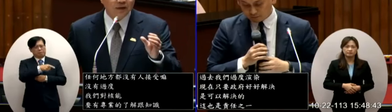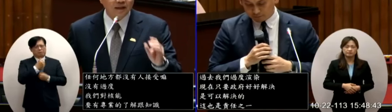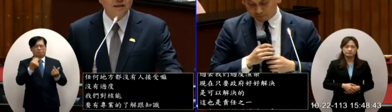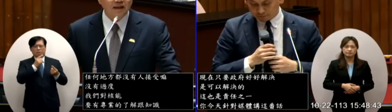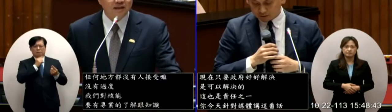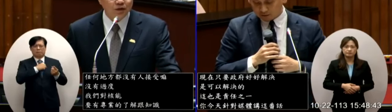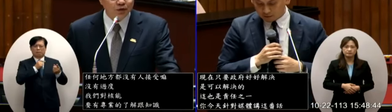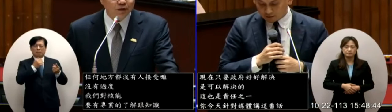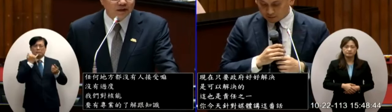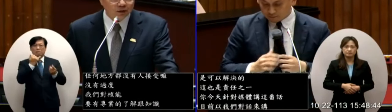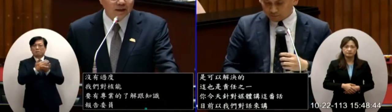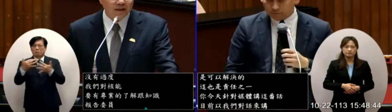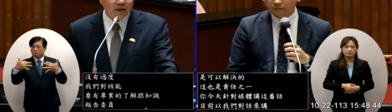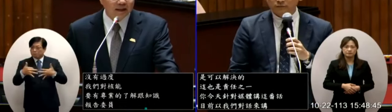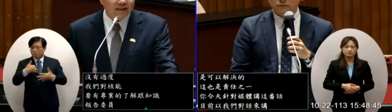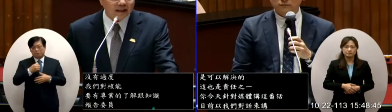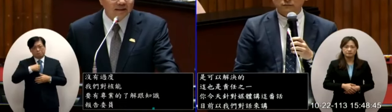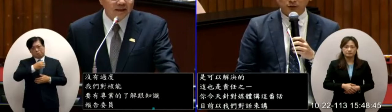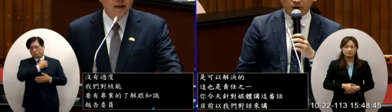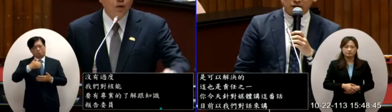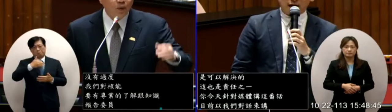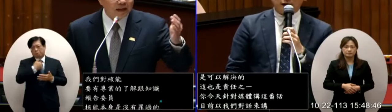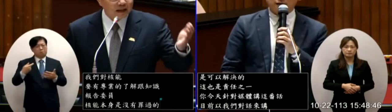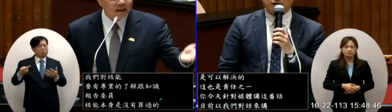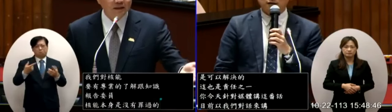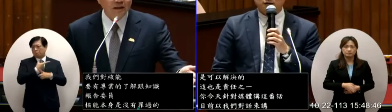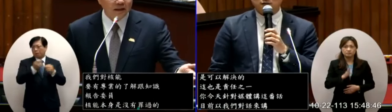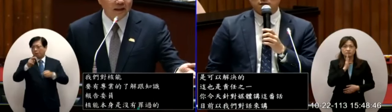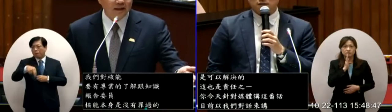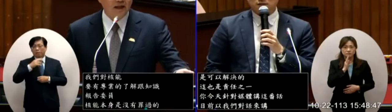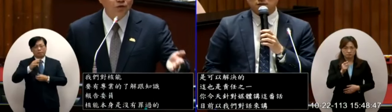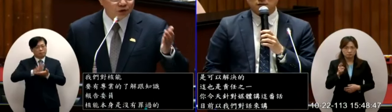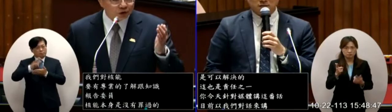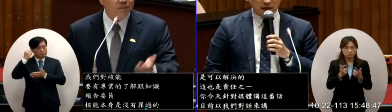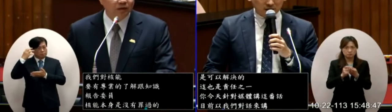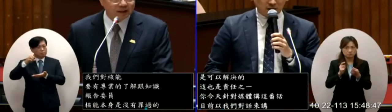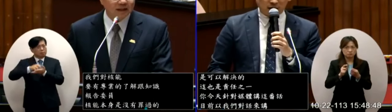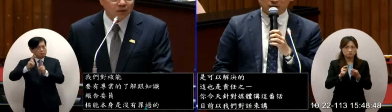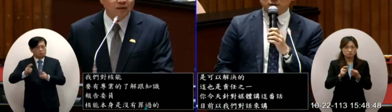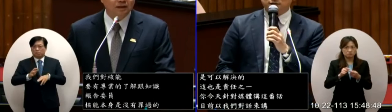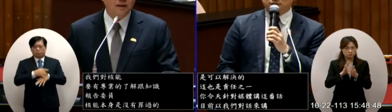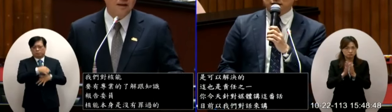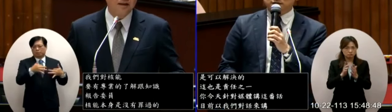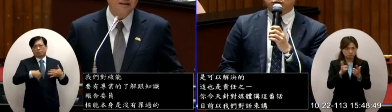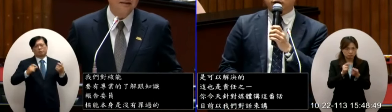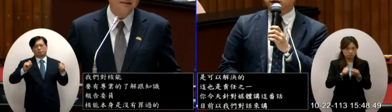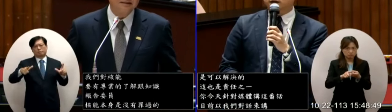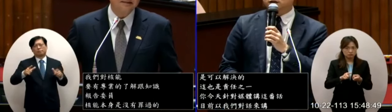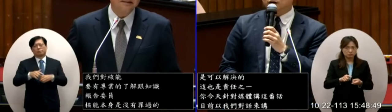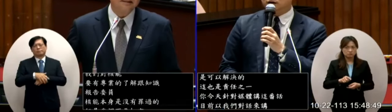認為它是可以解決問題的萬靈丹 未來的新核能 也許就沒有現在的問題了 但是你在缺電的時候